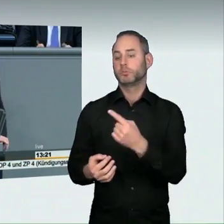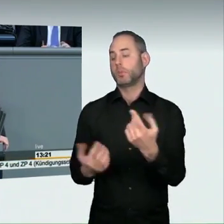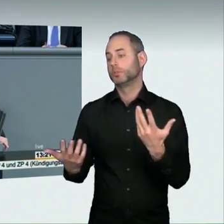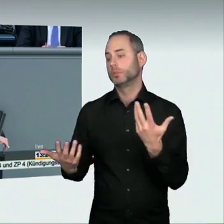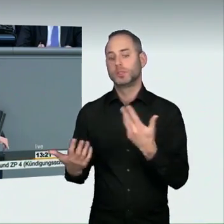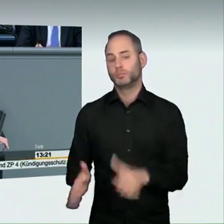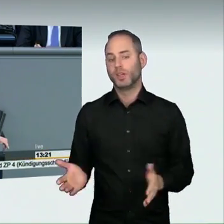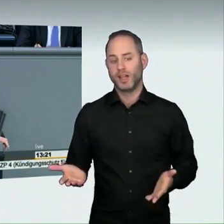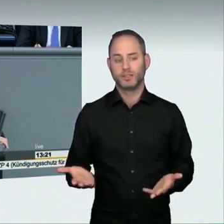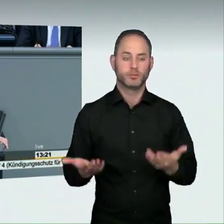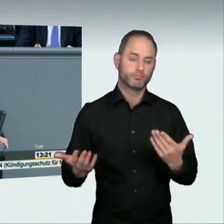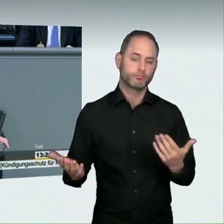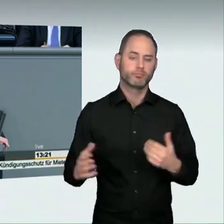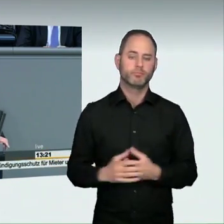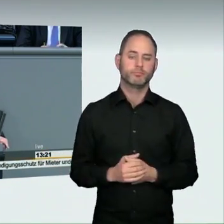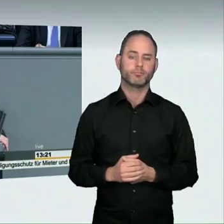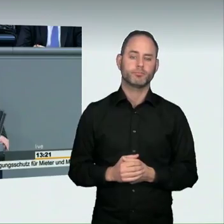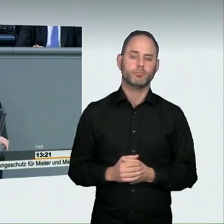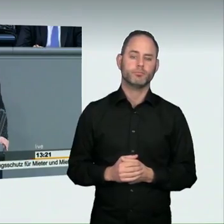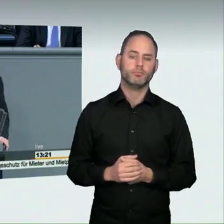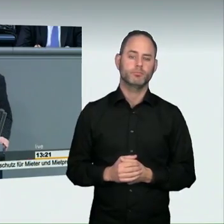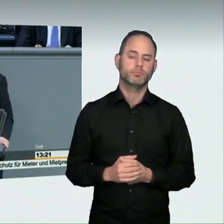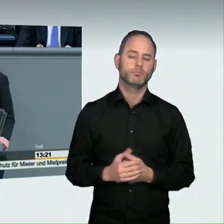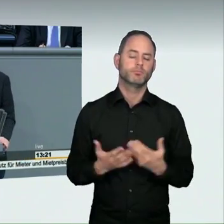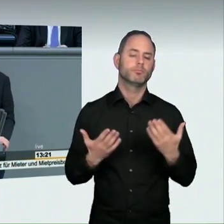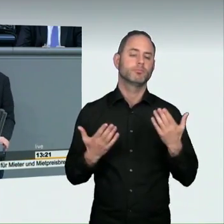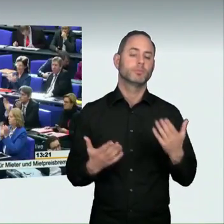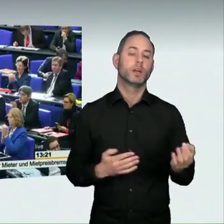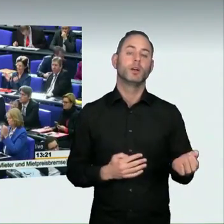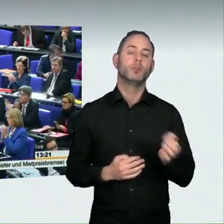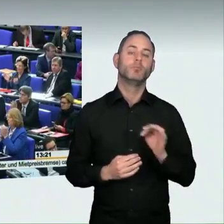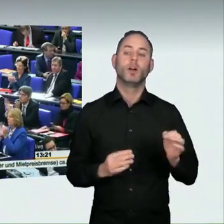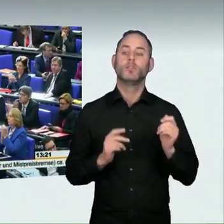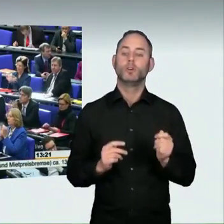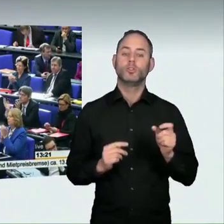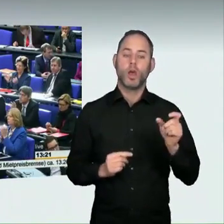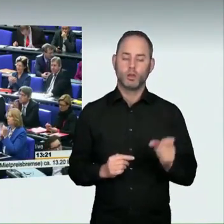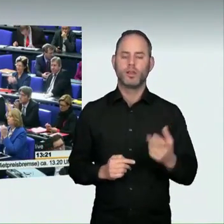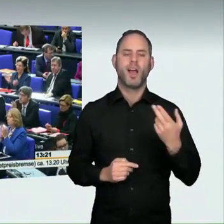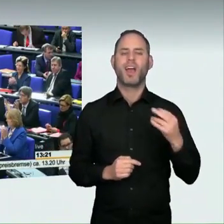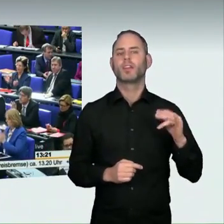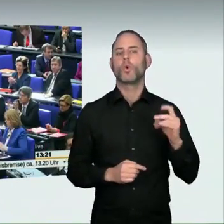Das ist der beste Vorschlag zu einer rückläufigen Entwicklung